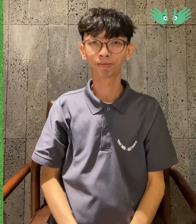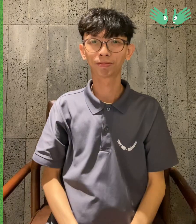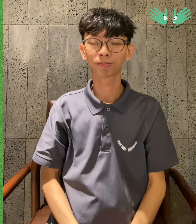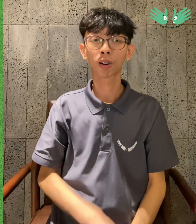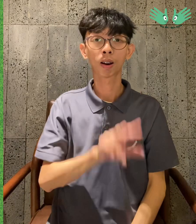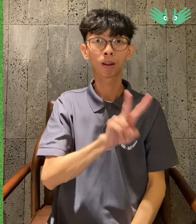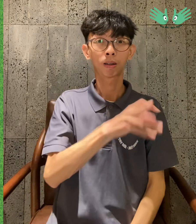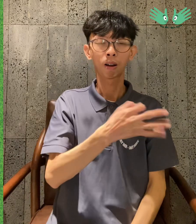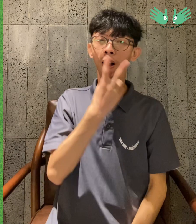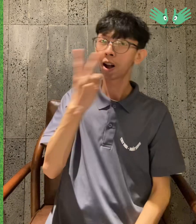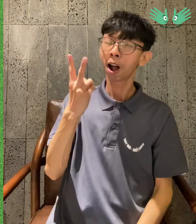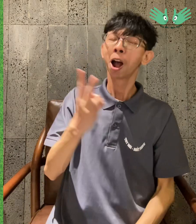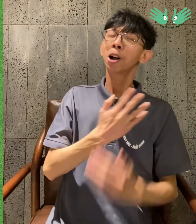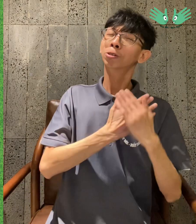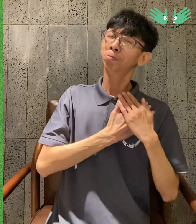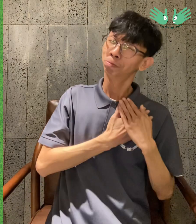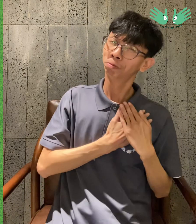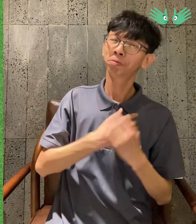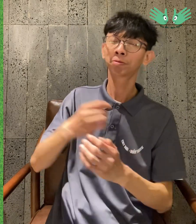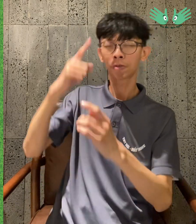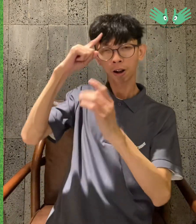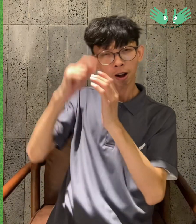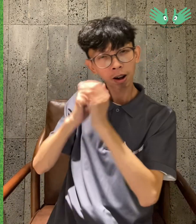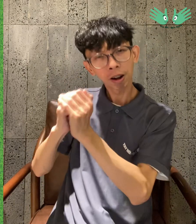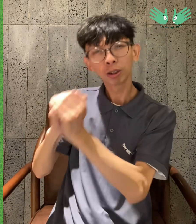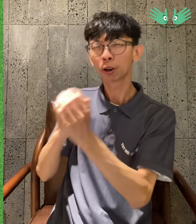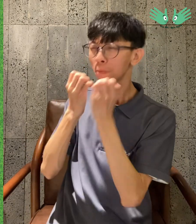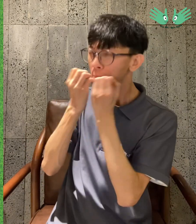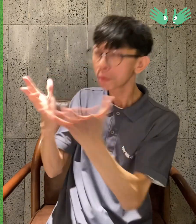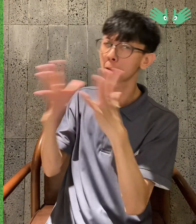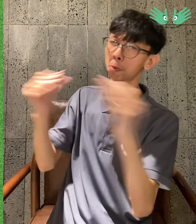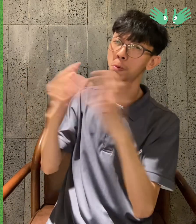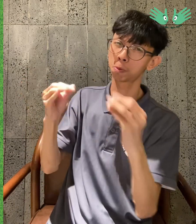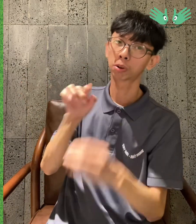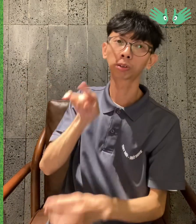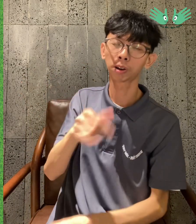VFF trân trọng gửi lời cảm ơn sâu sắc đến ông Park